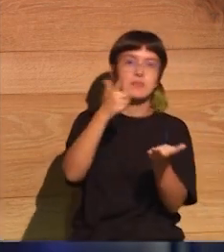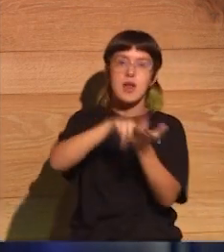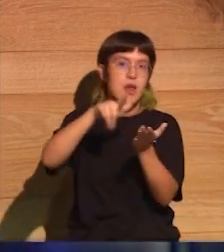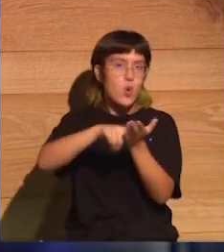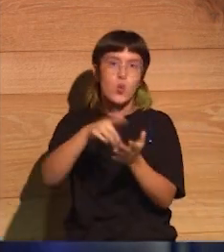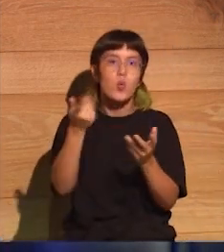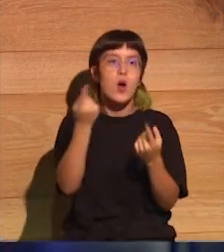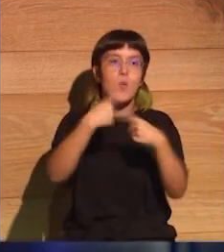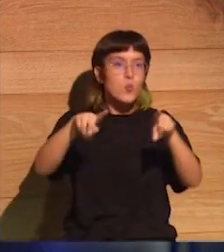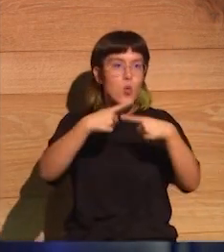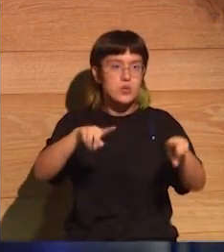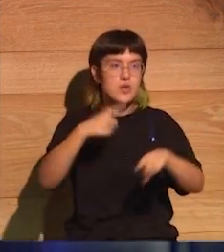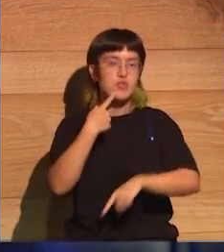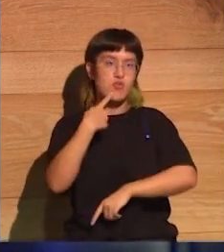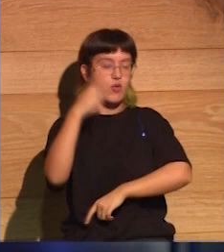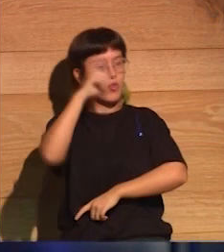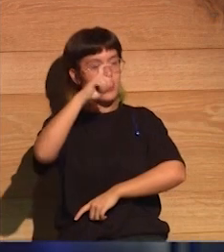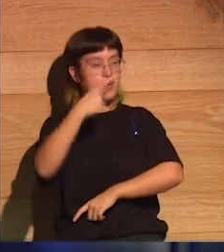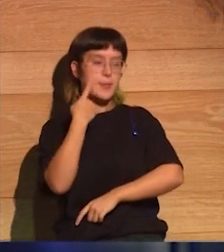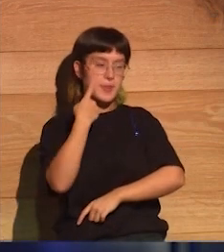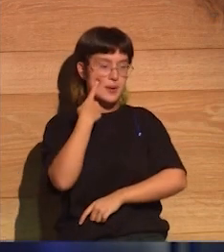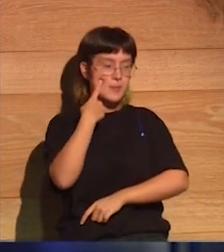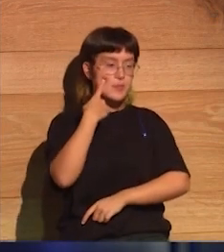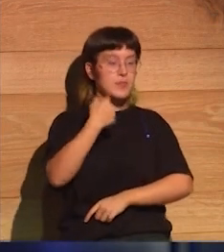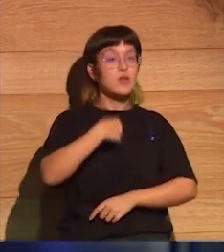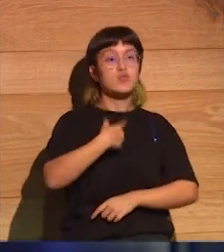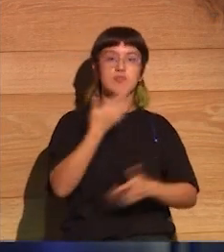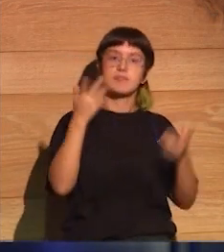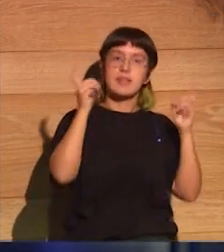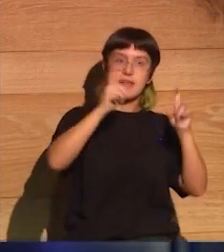como colocar el brazo para entonar bien y tocar bien el violín,